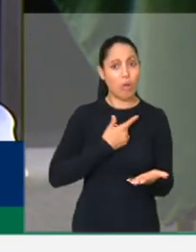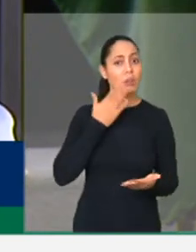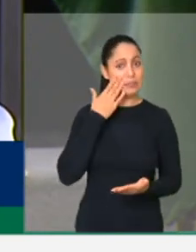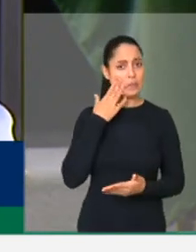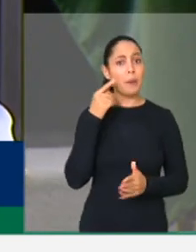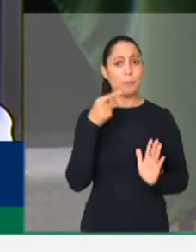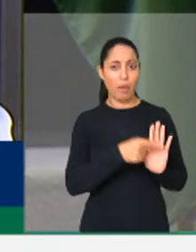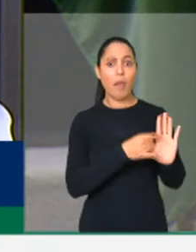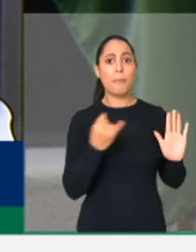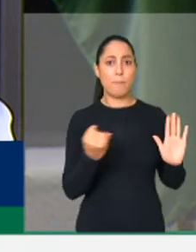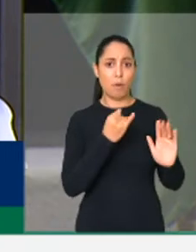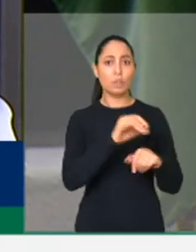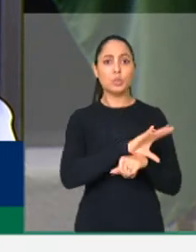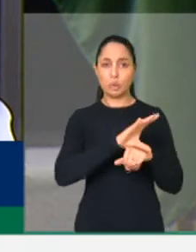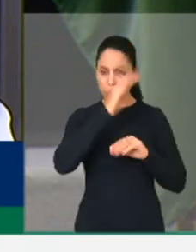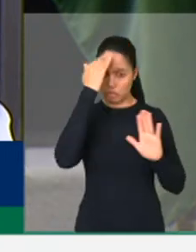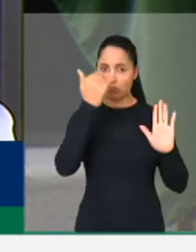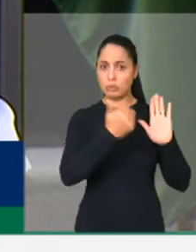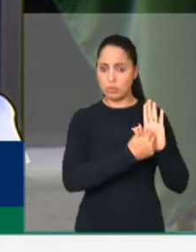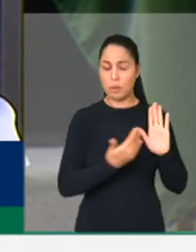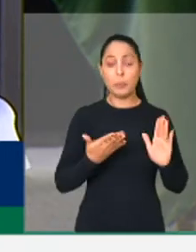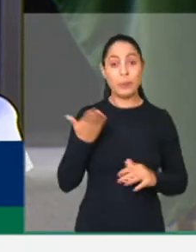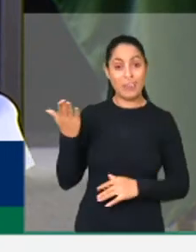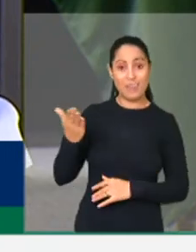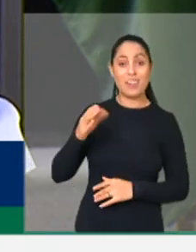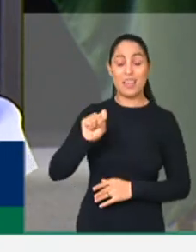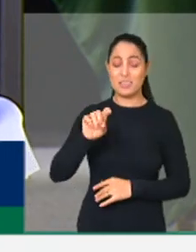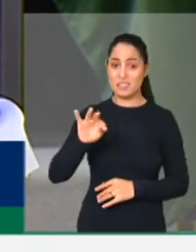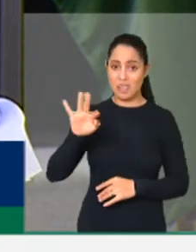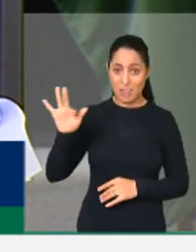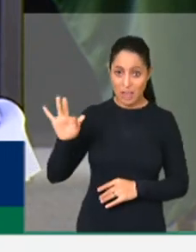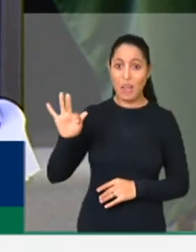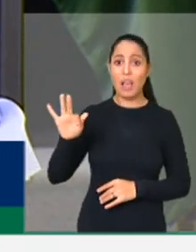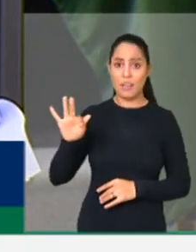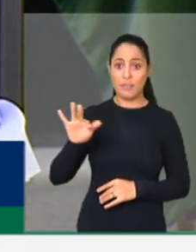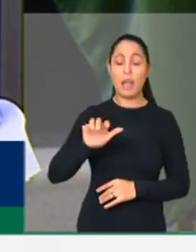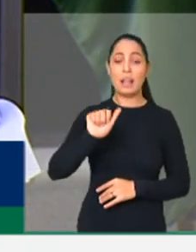N °. 1, 2, 6 E 26. DA ADEQUAÇÃO FINANCEIRA E ORÇAMENTÁRIA. A REDUÇÃO N